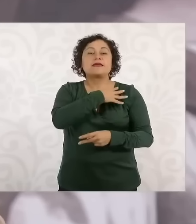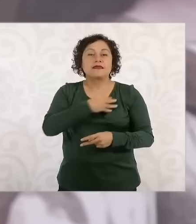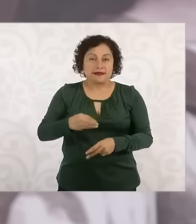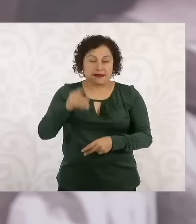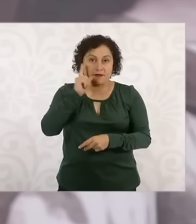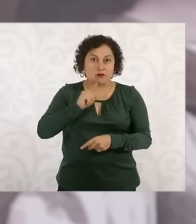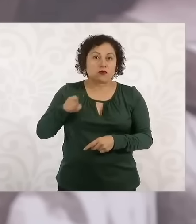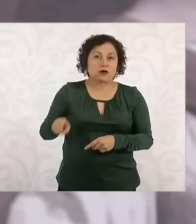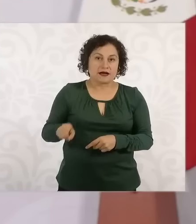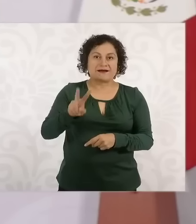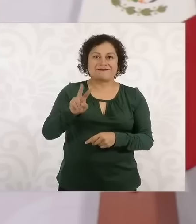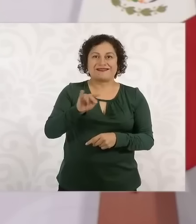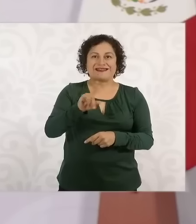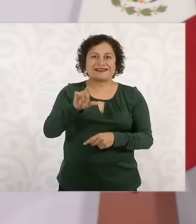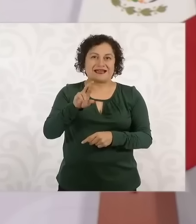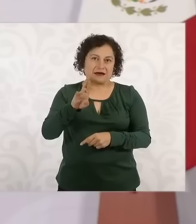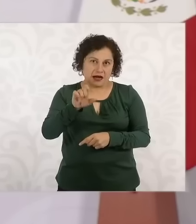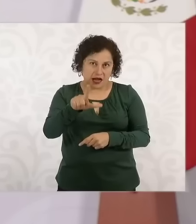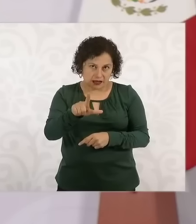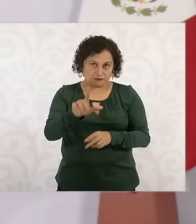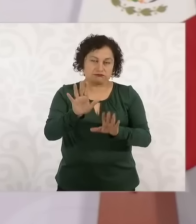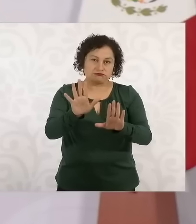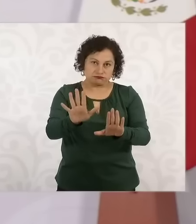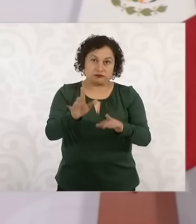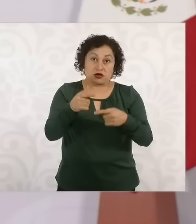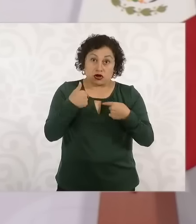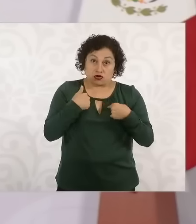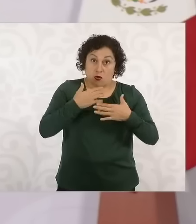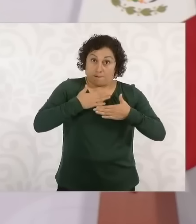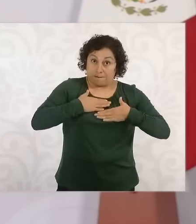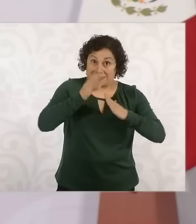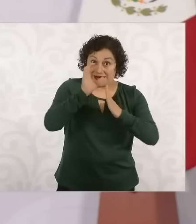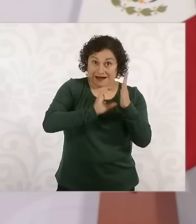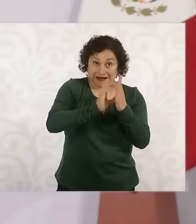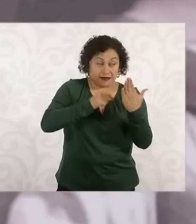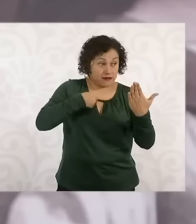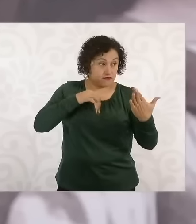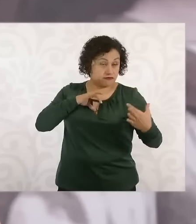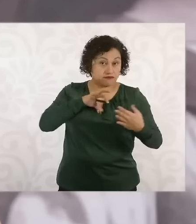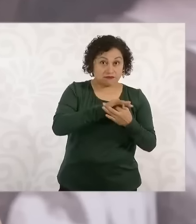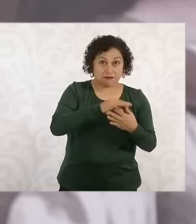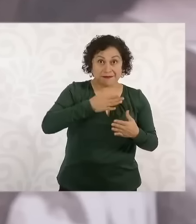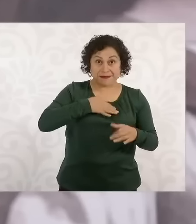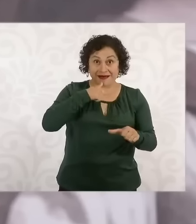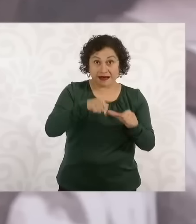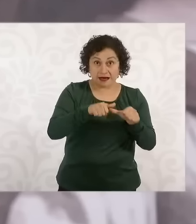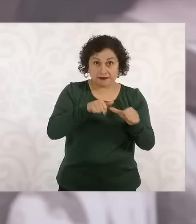ella acudirá conmigo el día de la M, pero ella es de la letra V. Entonces, de esa manera